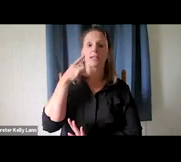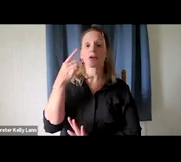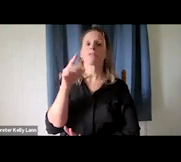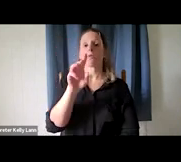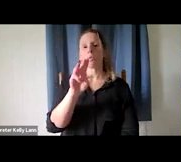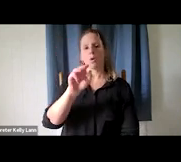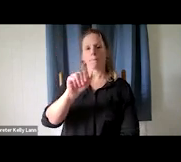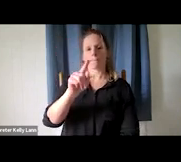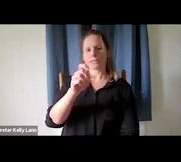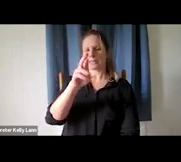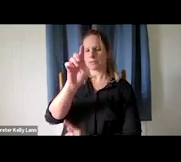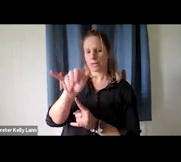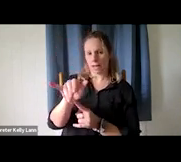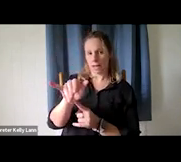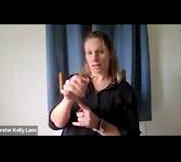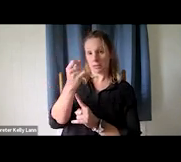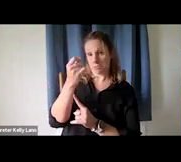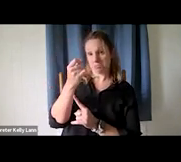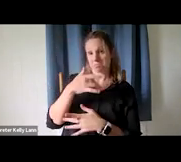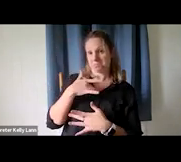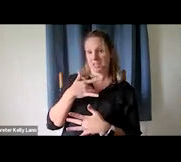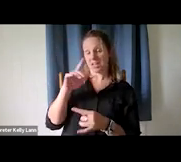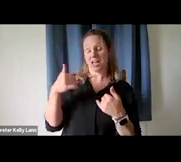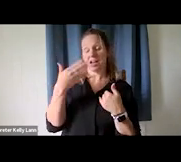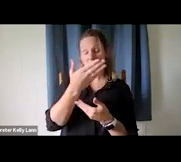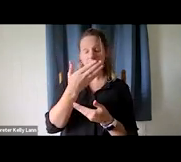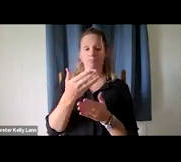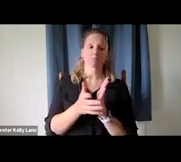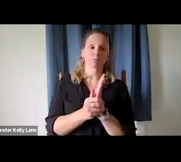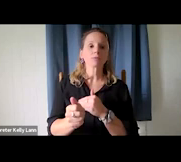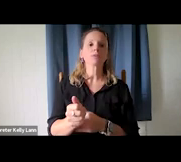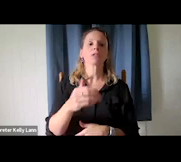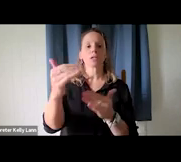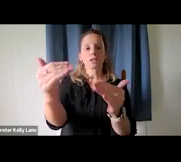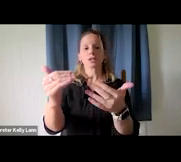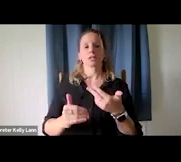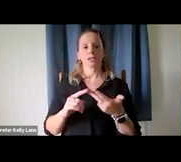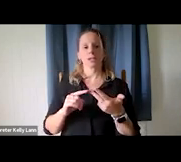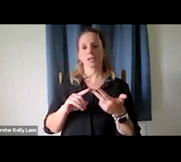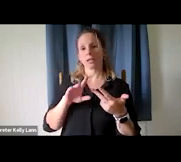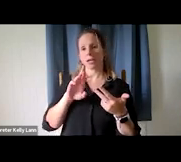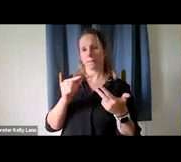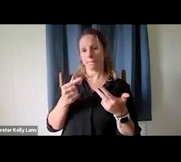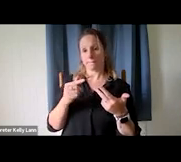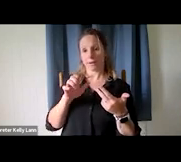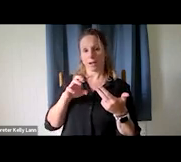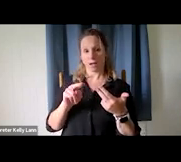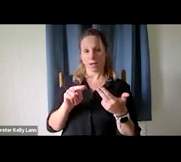Estamos muy contentos de tener la experiencia de Natasha. Y luego tenemos a Bug Carlson, quien es la directora ejecutiva de SOAR